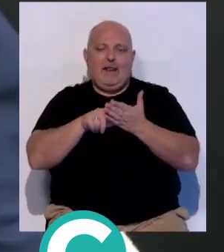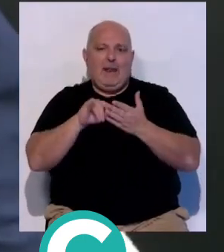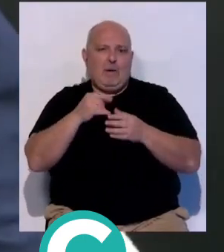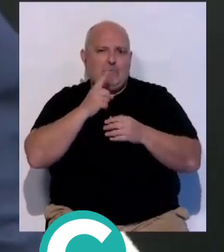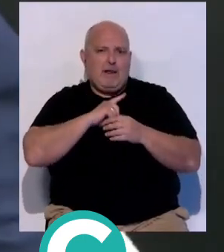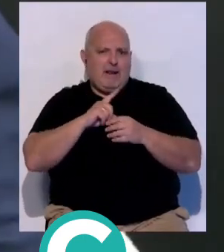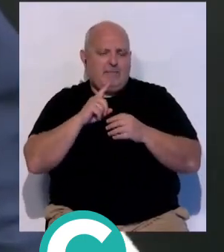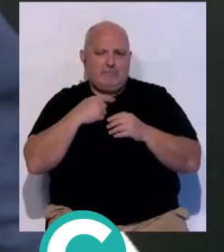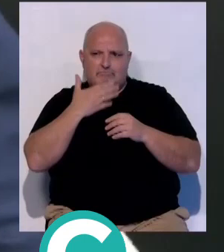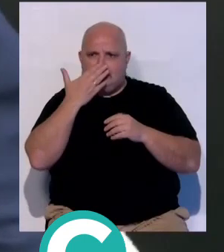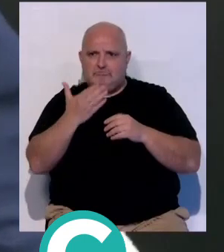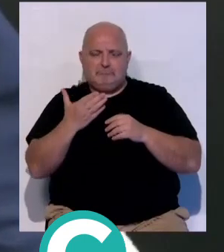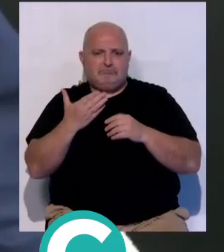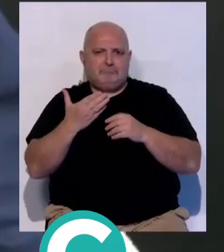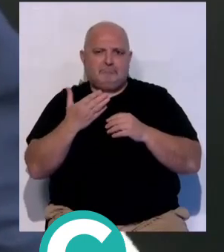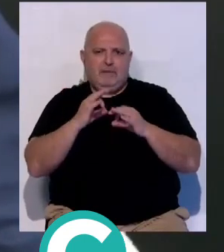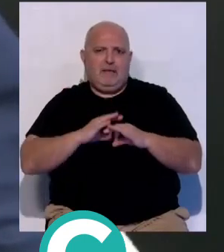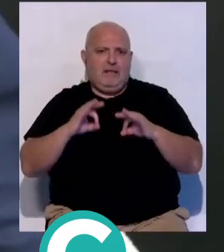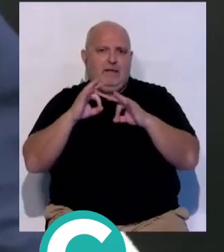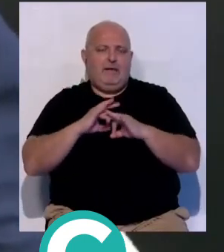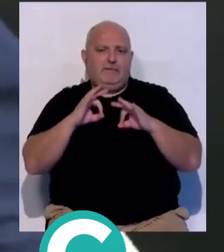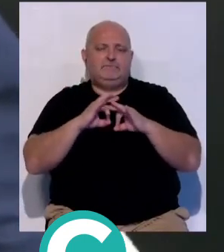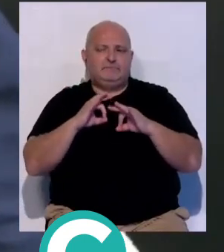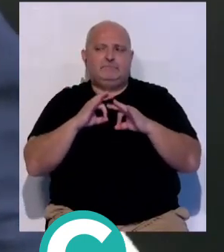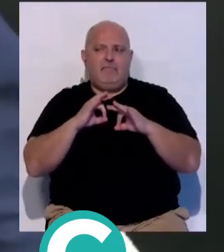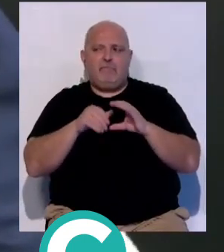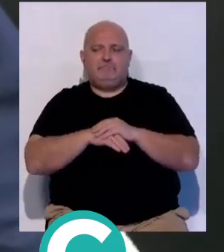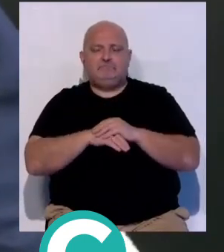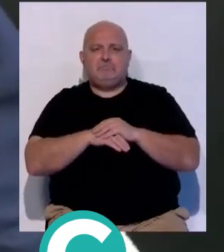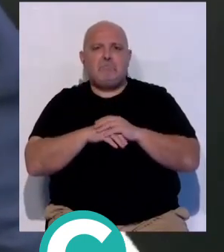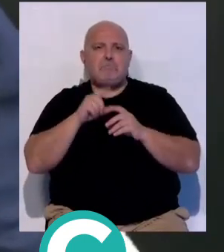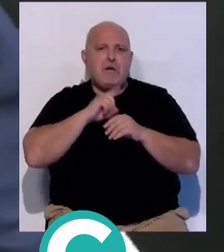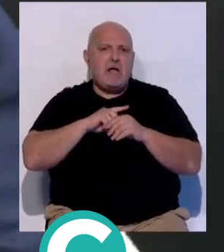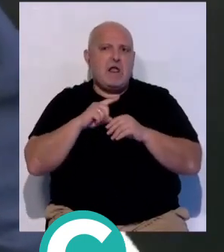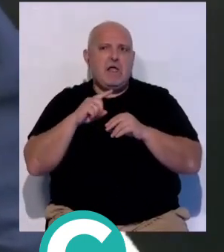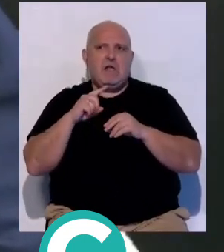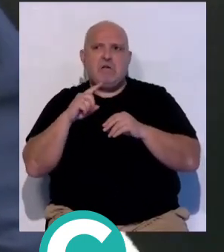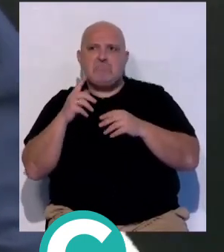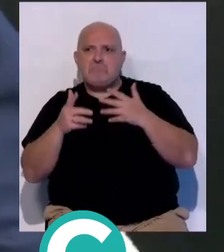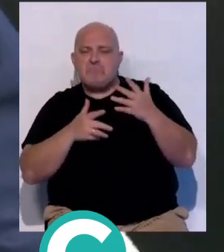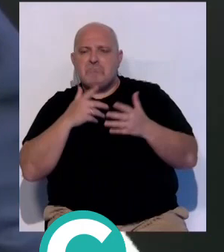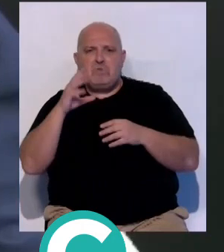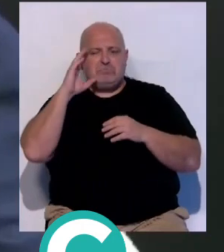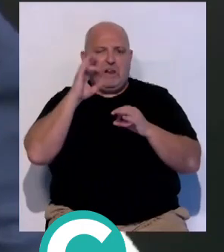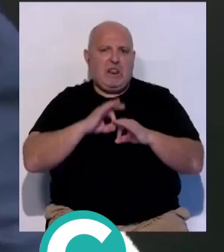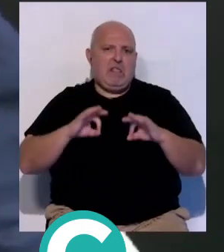de verdad no he tenido ningún mal gesto ha habido A lo mejor alguna vez que no escucha una cosa que